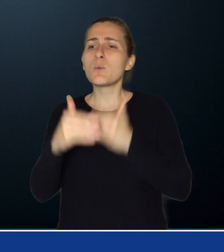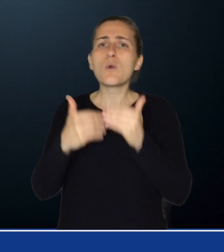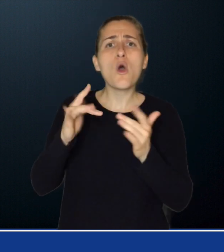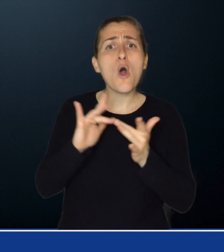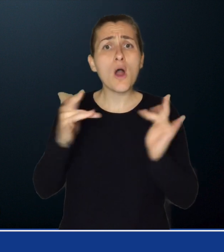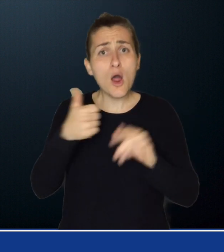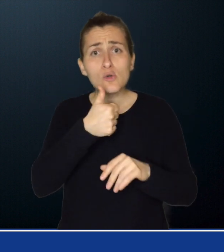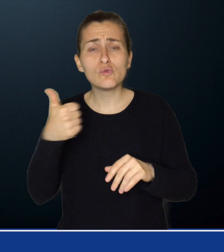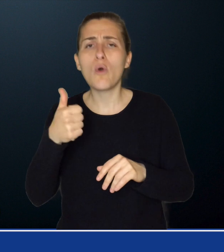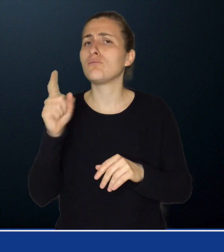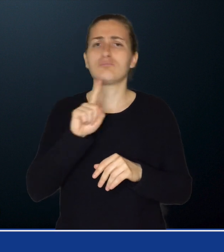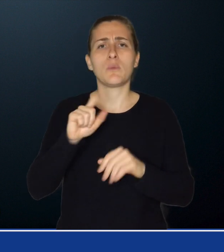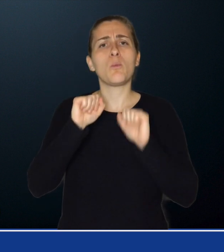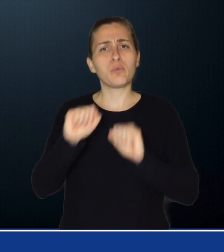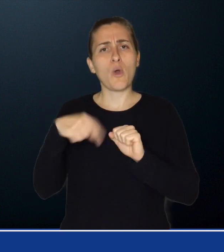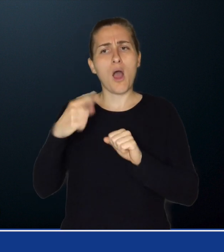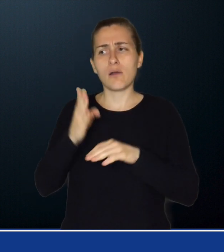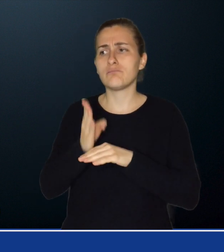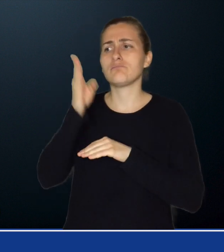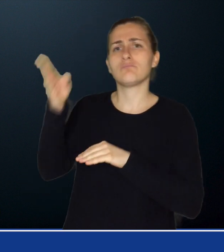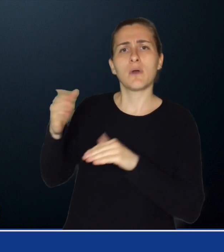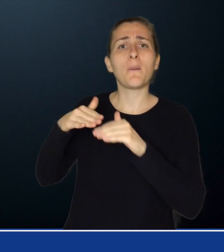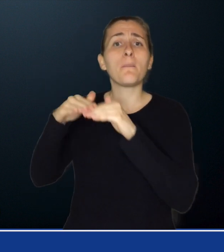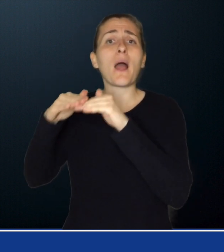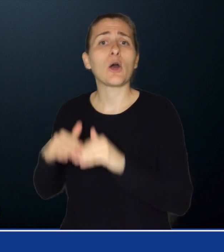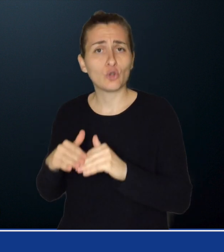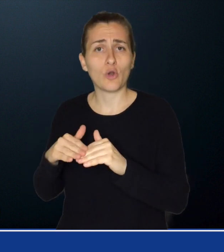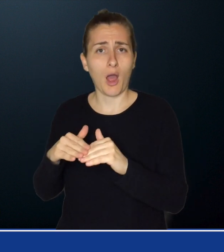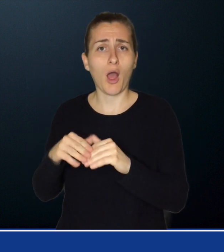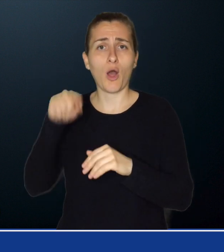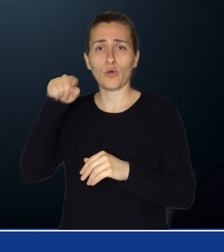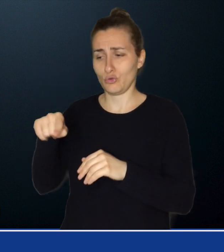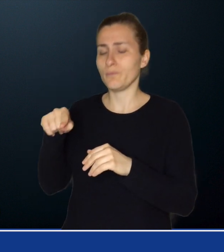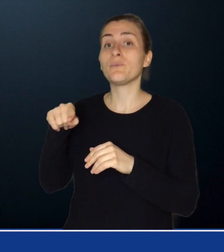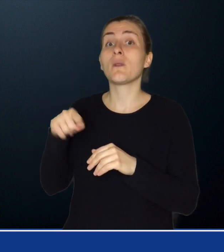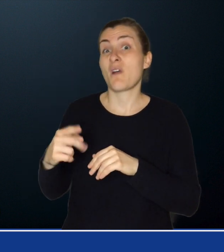Per la compilazione ed inoltro online del modello AP70 è possibile anche rivolgersi ad un Patronato: